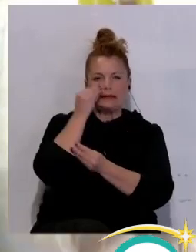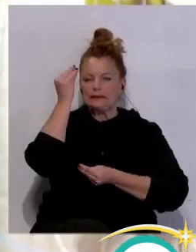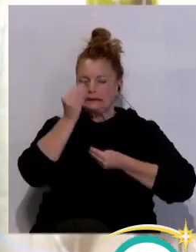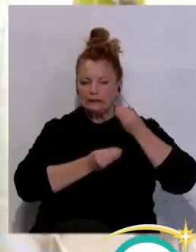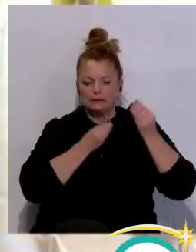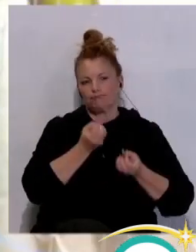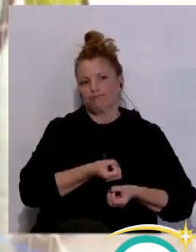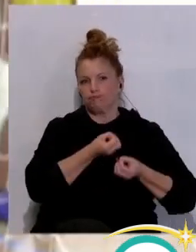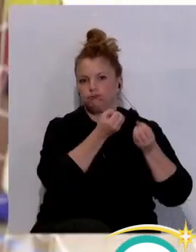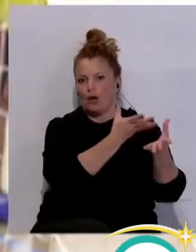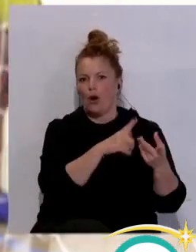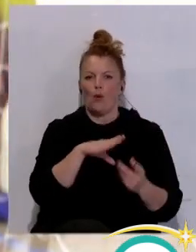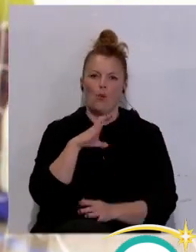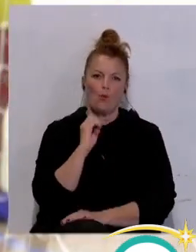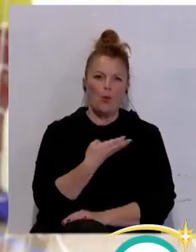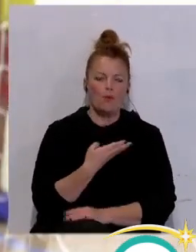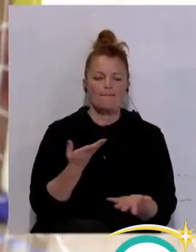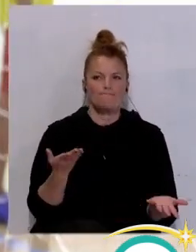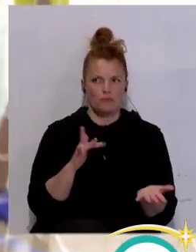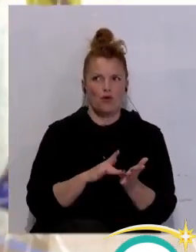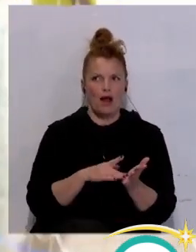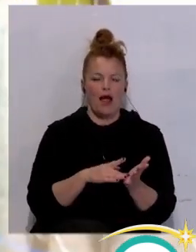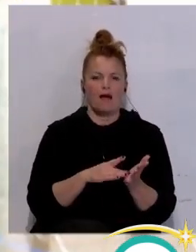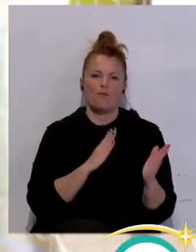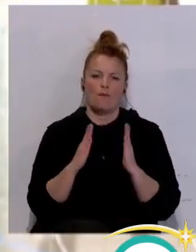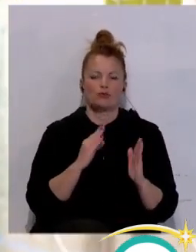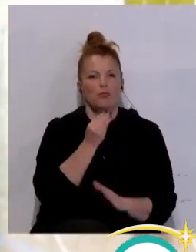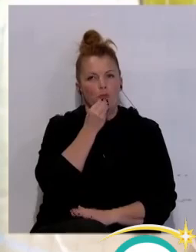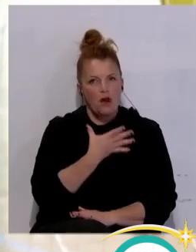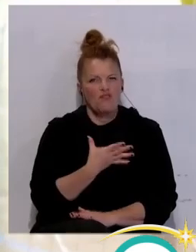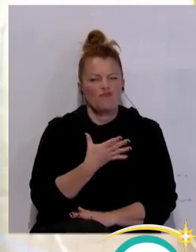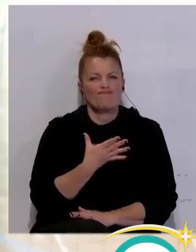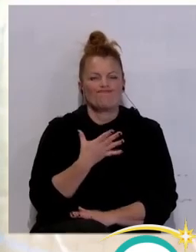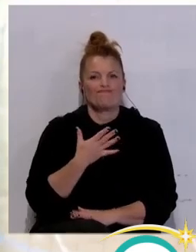y Bueno creo que era el mejor momento para para marcharme creo que que el equipo estaba